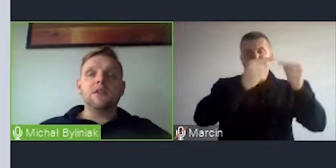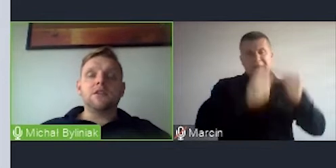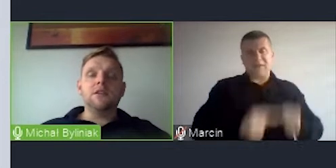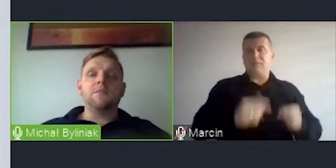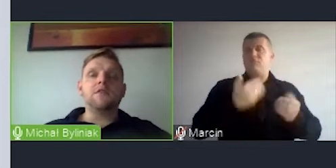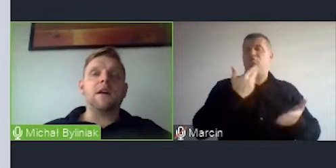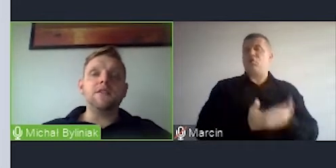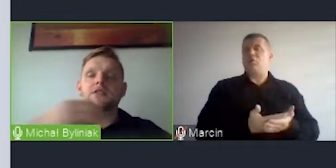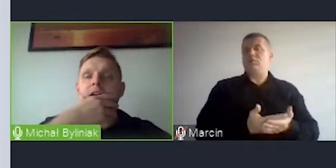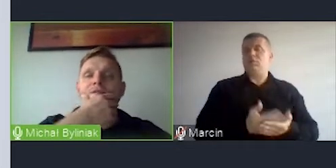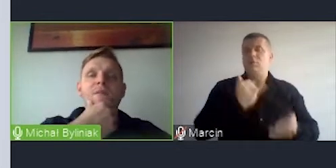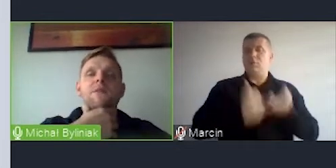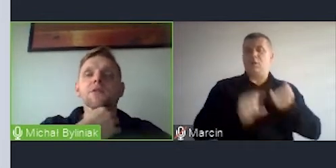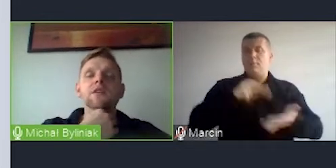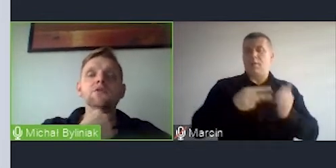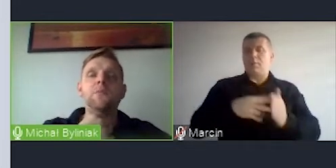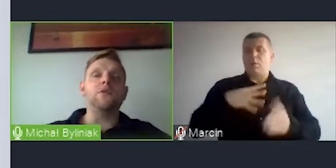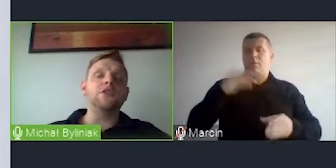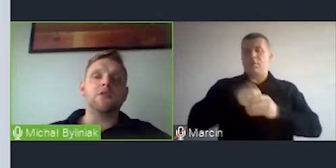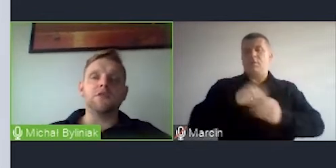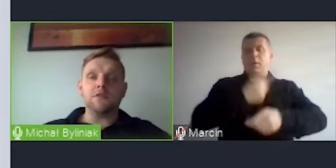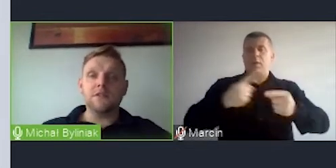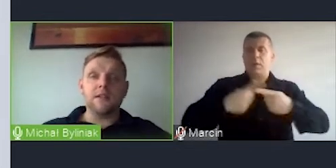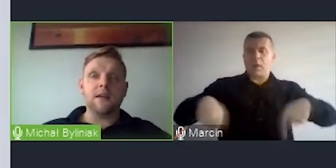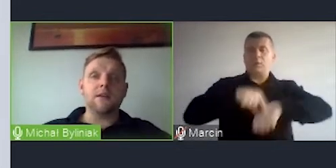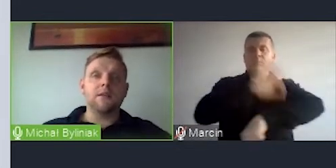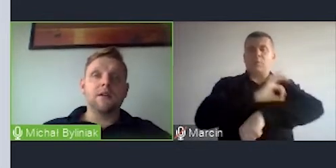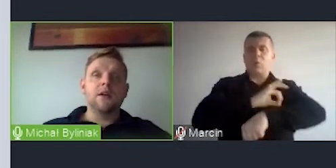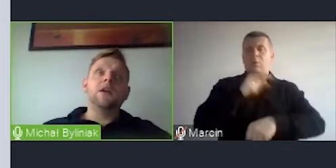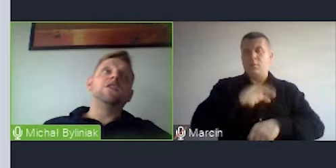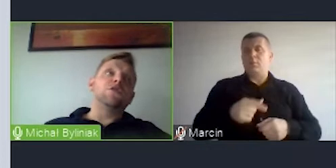Jeśli planowaliście w ramach projektu ponieść określony wydatek.